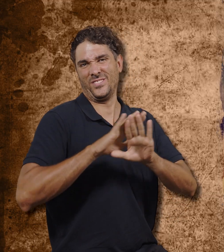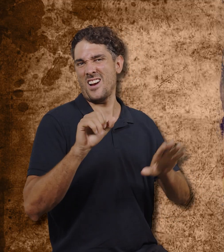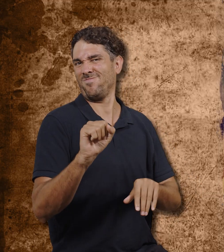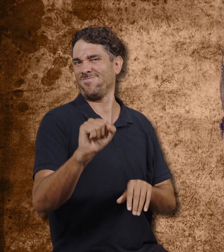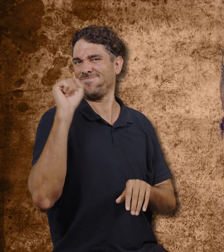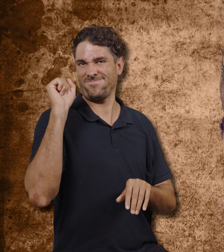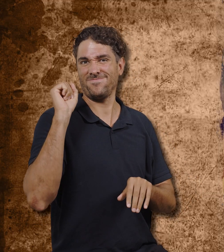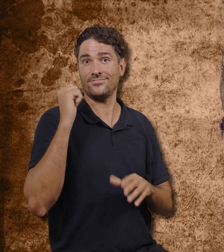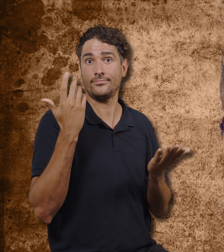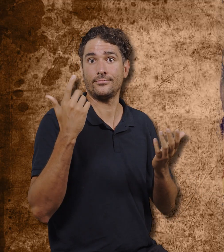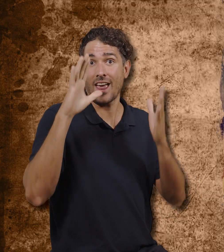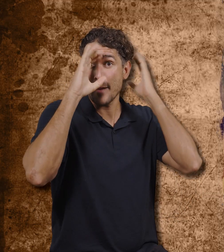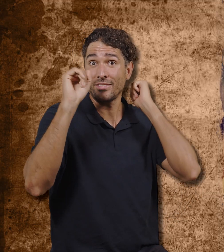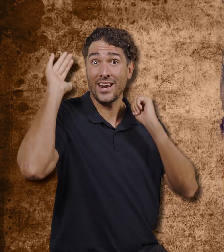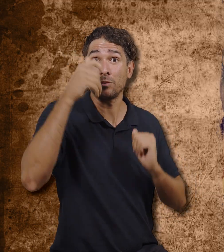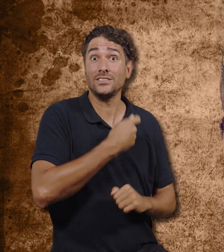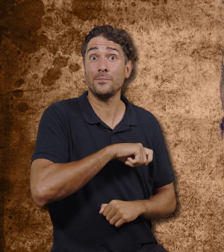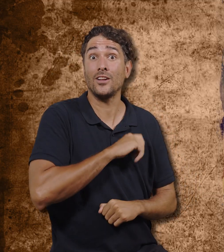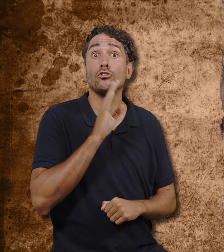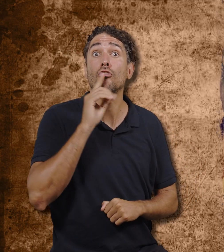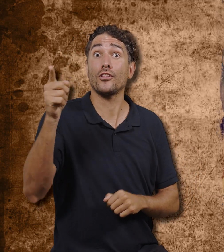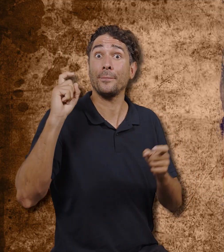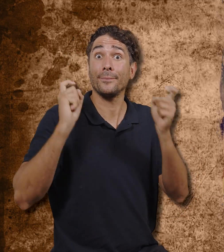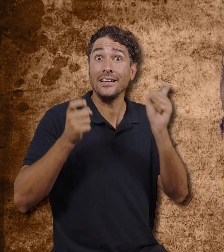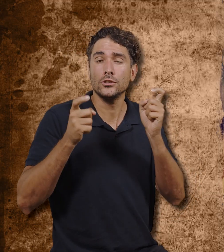fou elegit President de la Generalitat a l'exili